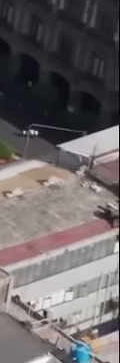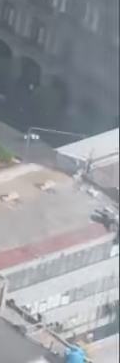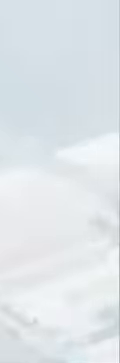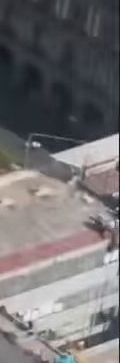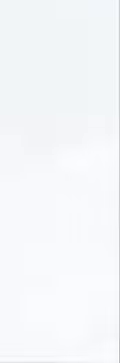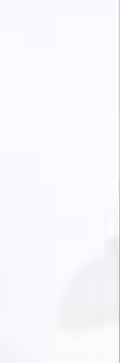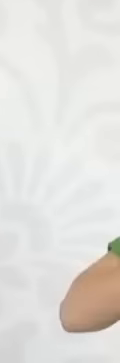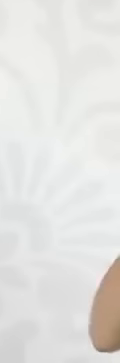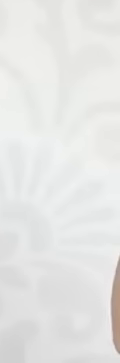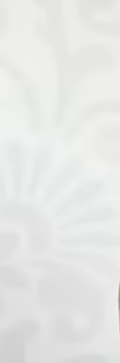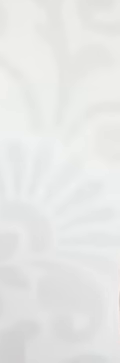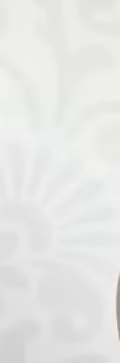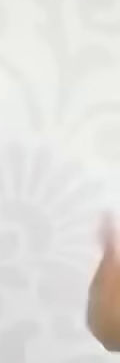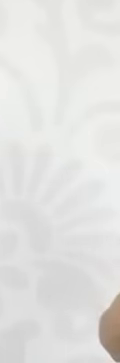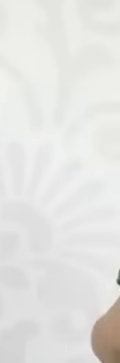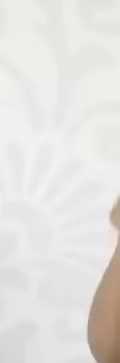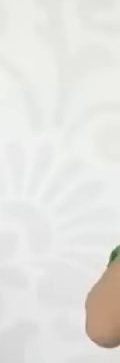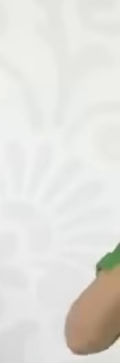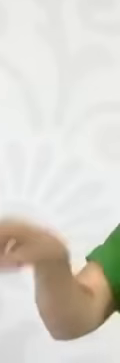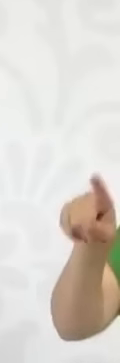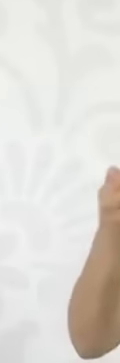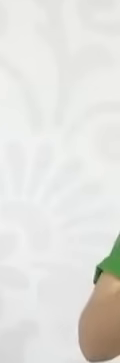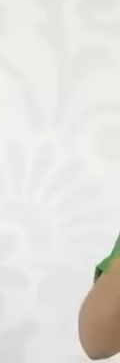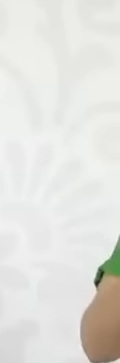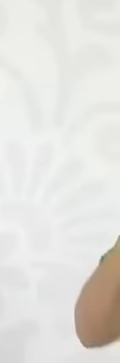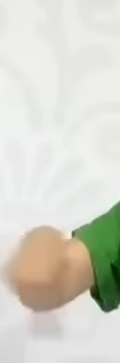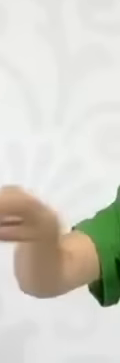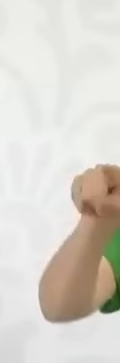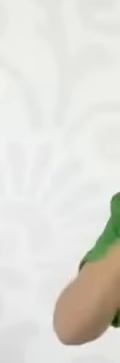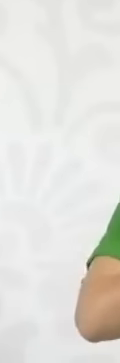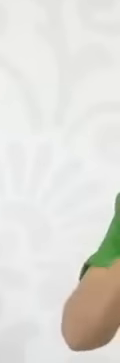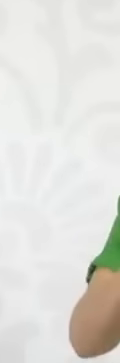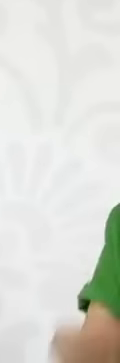¿Por qué tanto odio hacia México? La postura de este periodista ha encendido las redes.